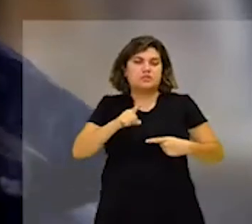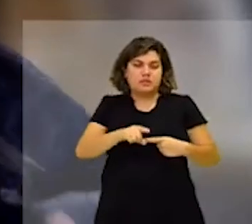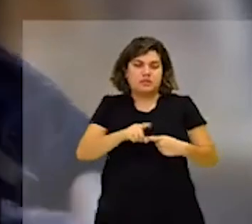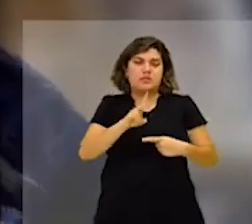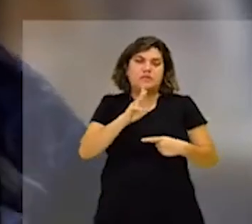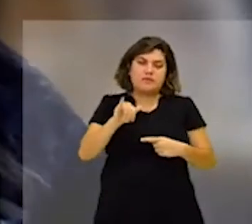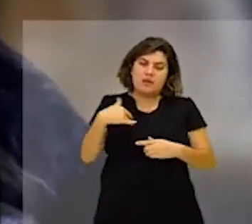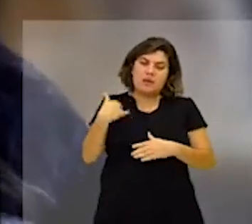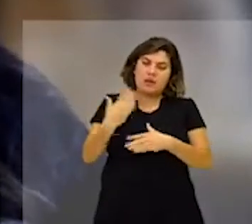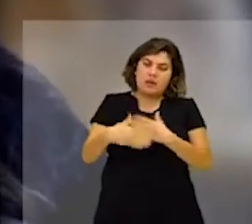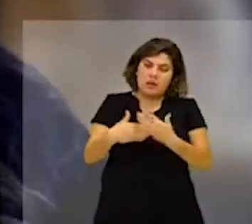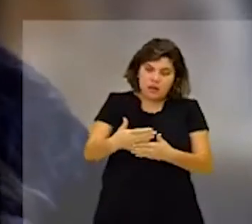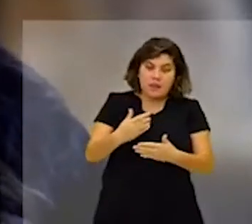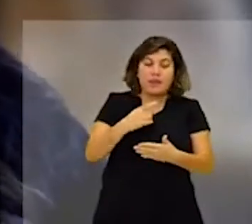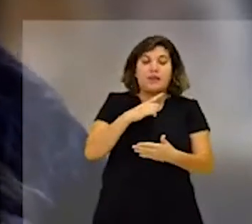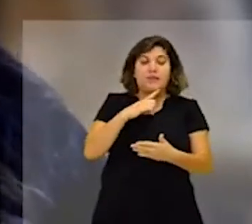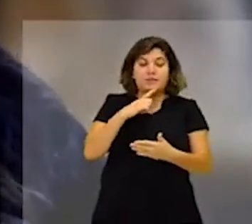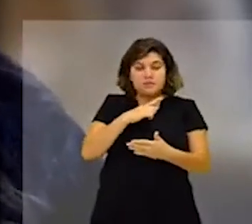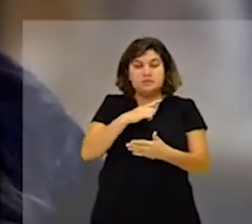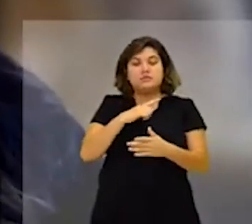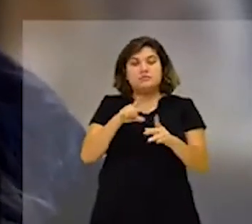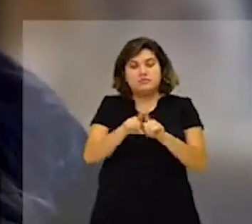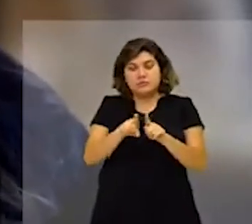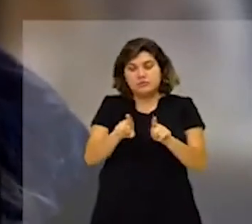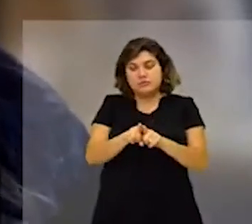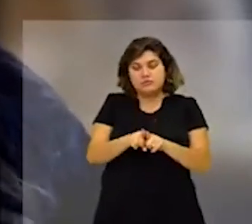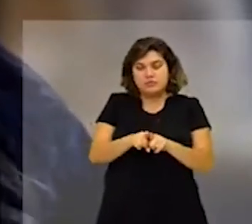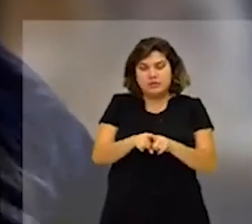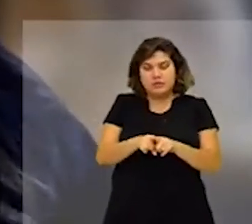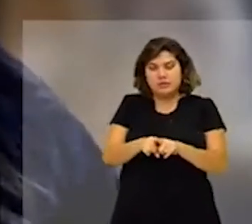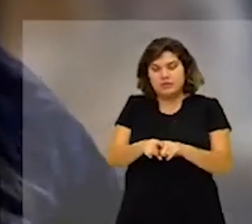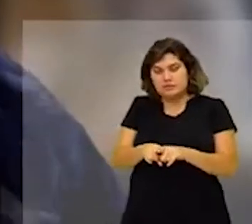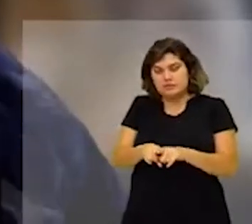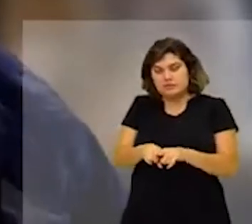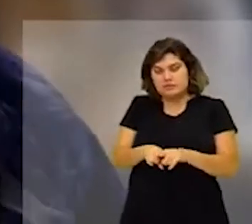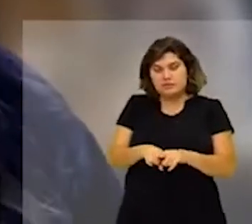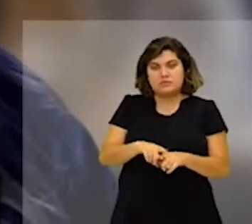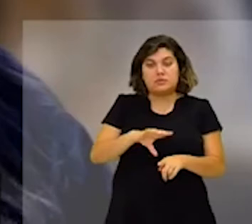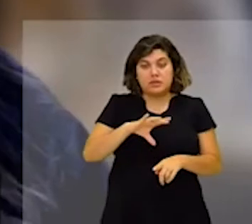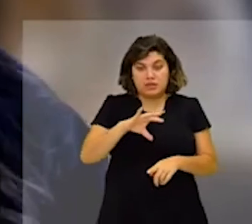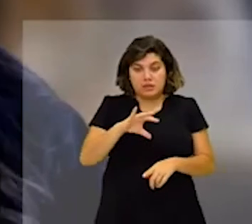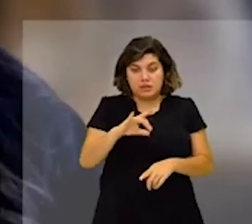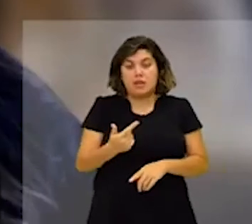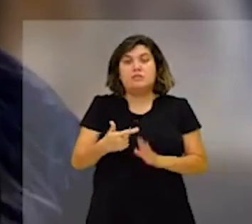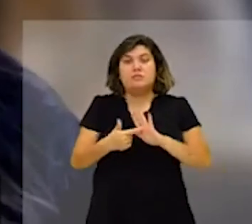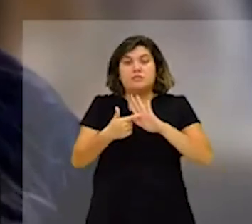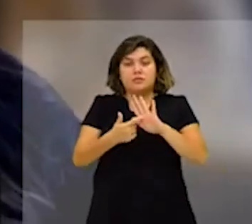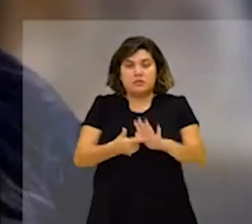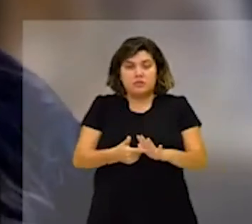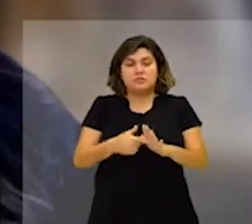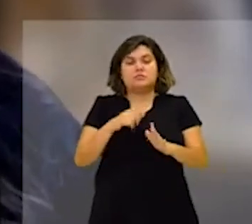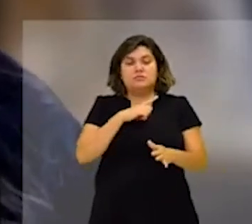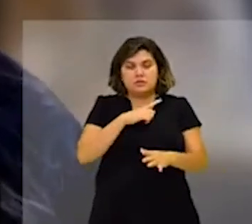e eu e a questão então fica claro que existe uma dificuldade estrutural inclusive ir para